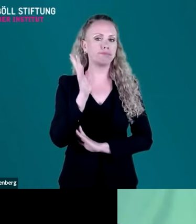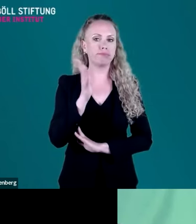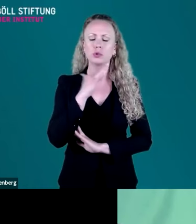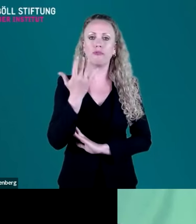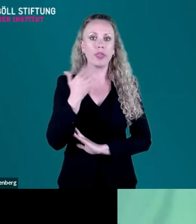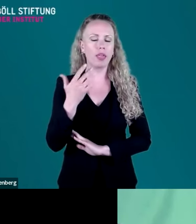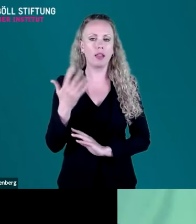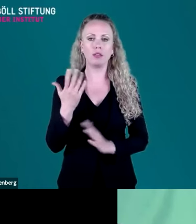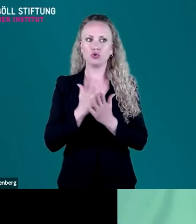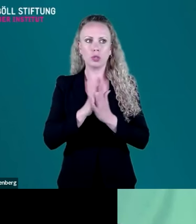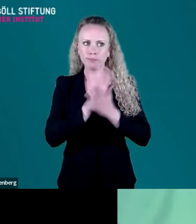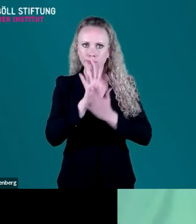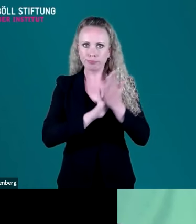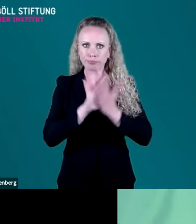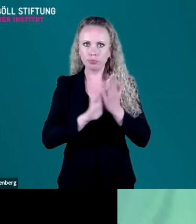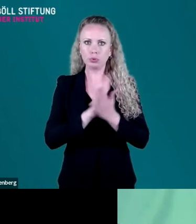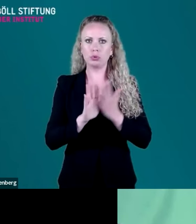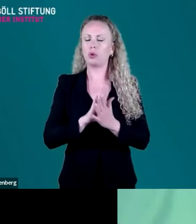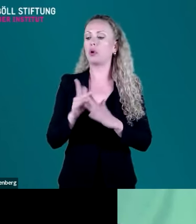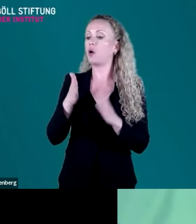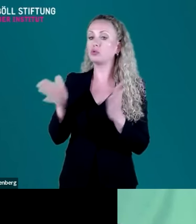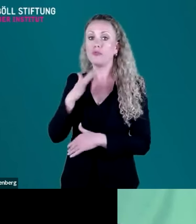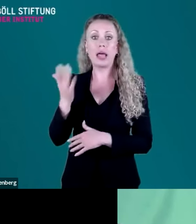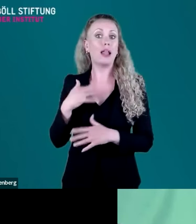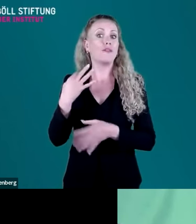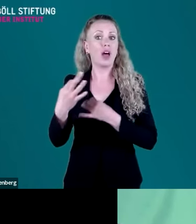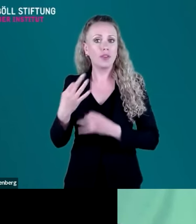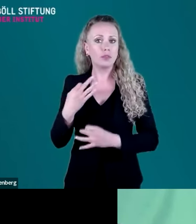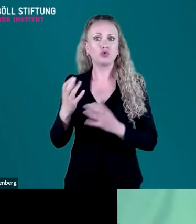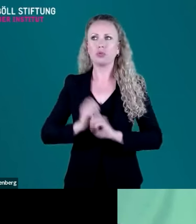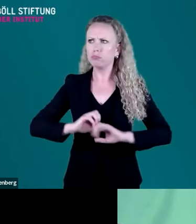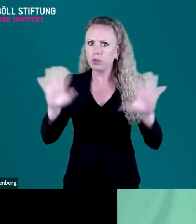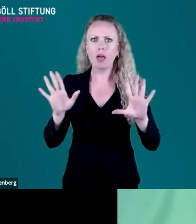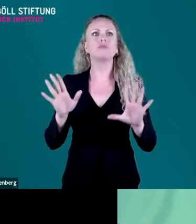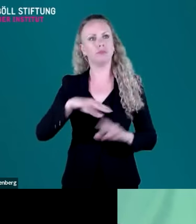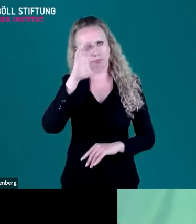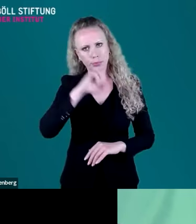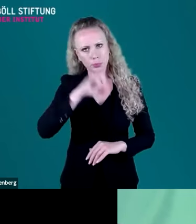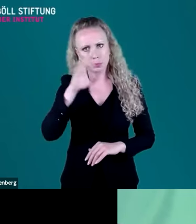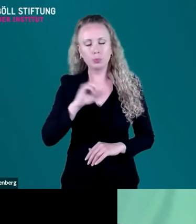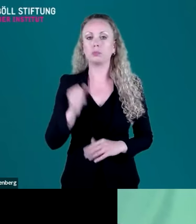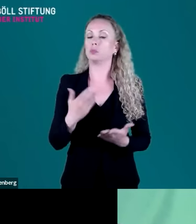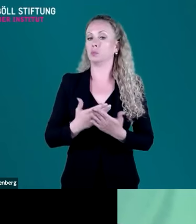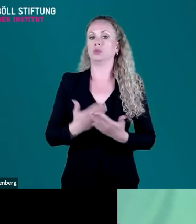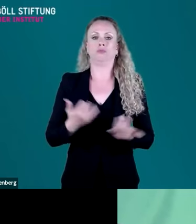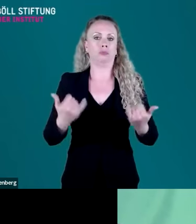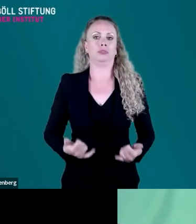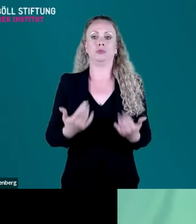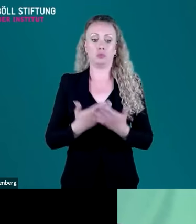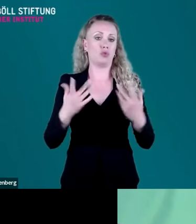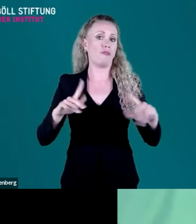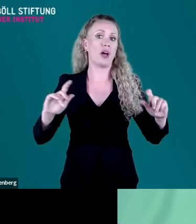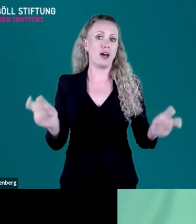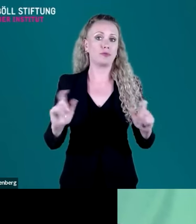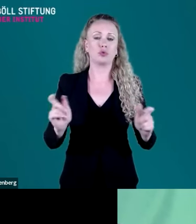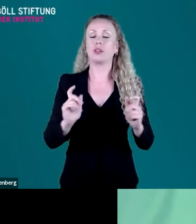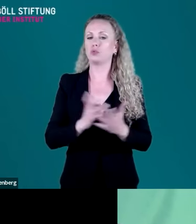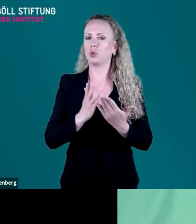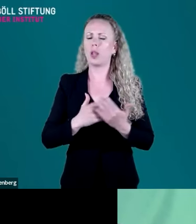dass ich an der Stelle dann, wenn jetzt nicht noch was kommt, auch durchaus sagen würde, dann können wir auch dem Ende der Veranstaltung entgegengehen.